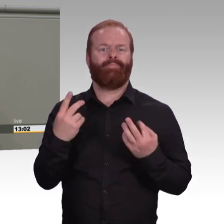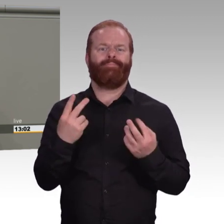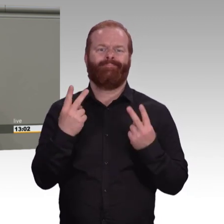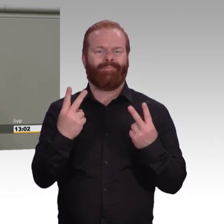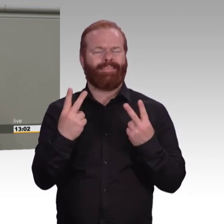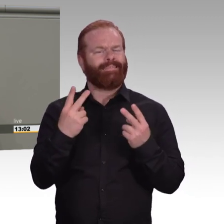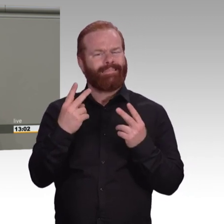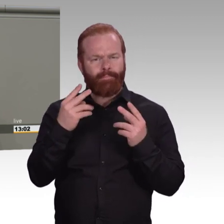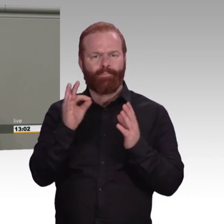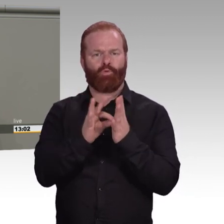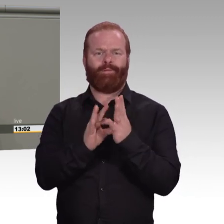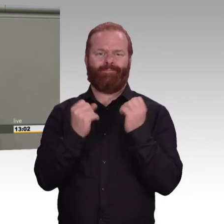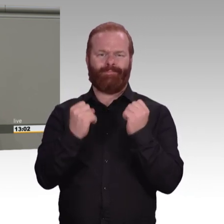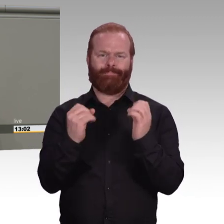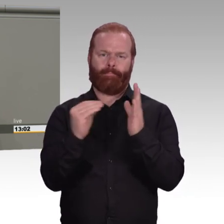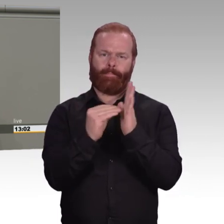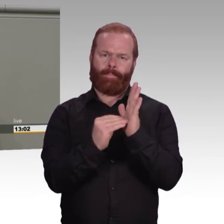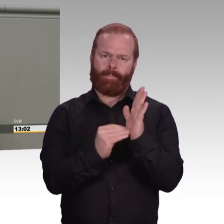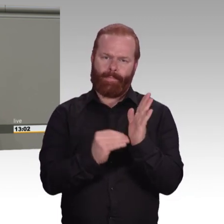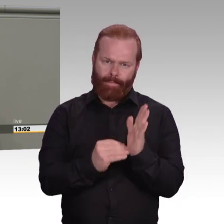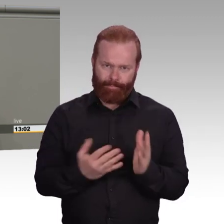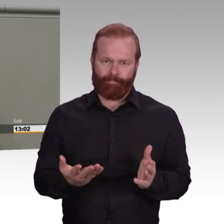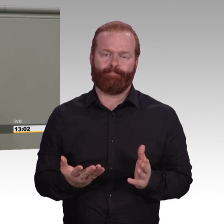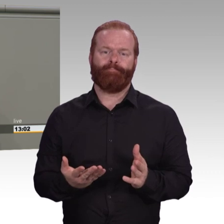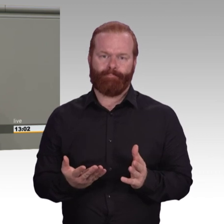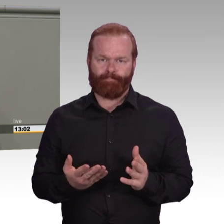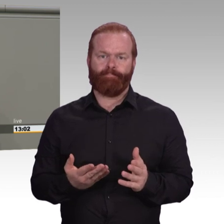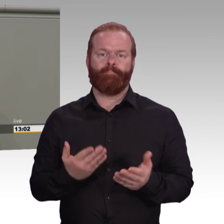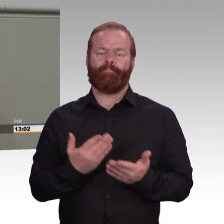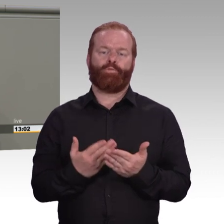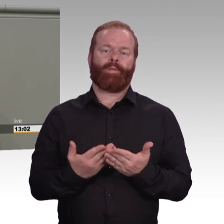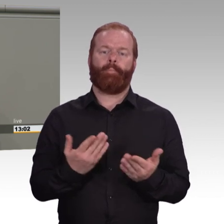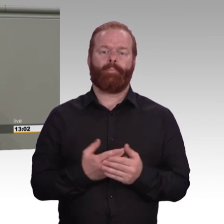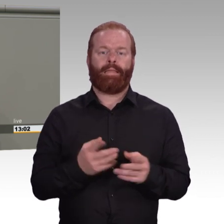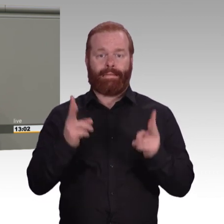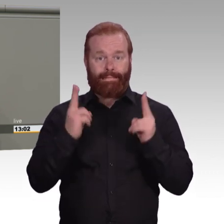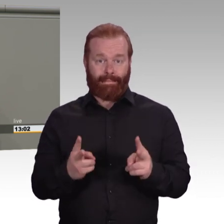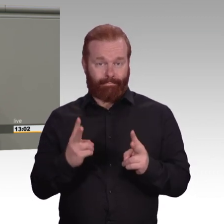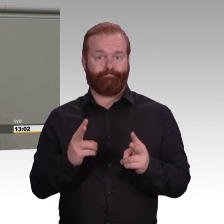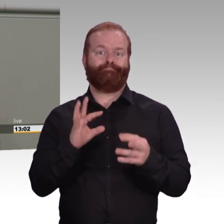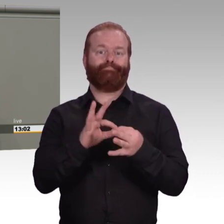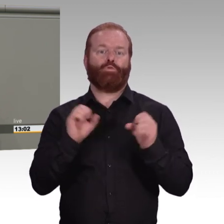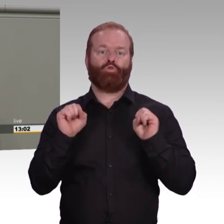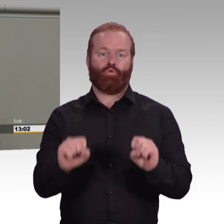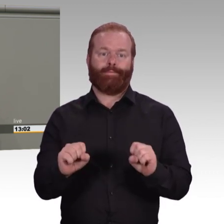die Interessen und das Wohl des Kindes bei allen sie betreffenden Angelegenheiten besonders in den Vordergrund zu rücken,